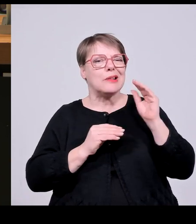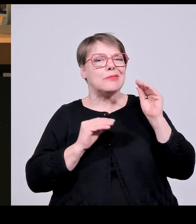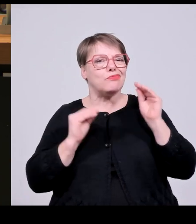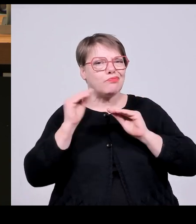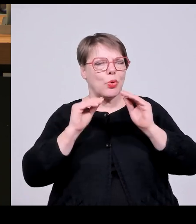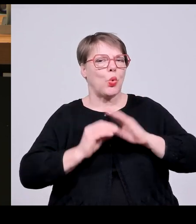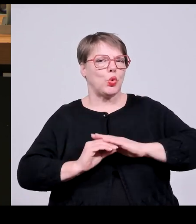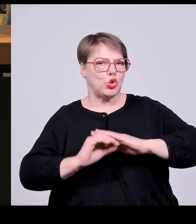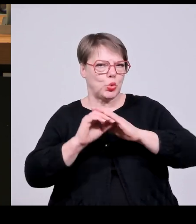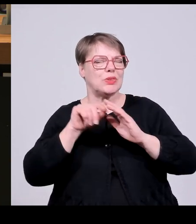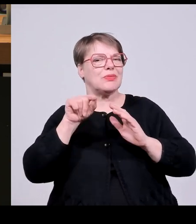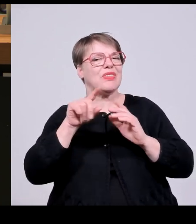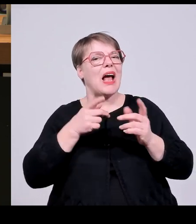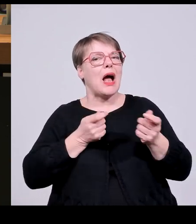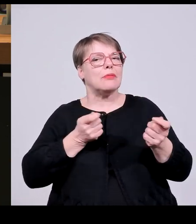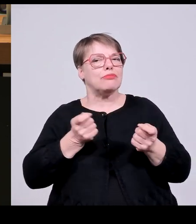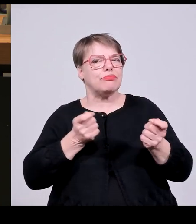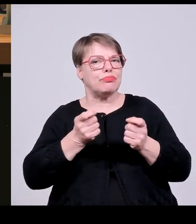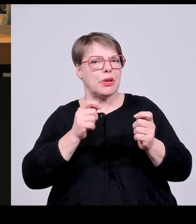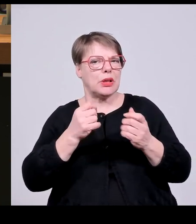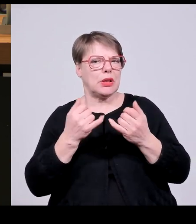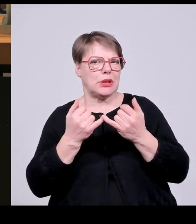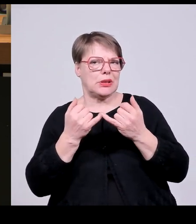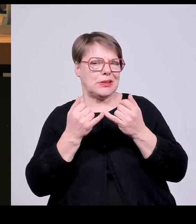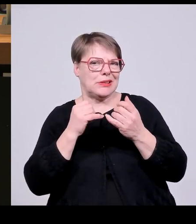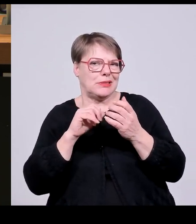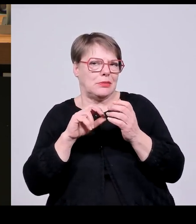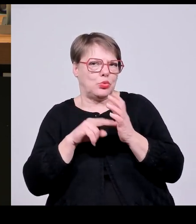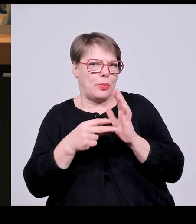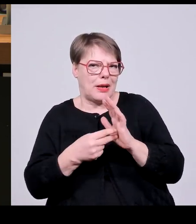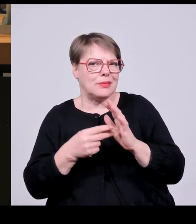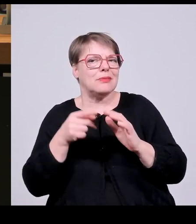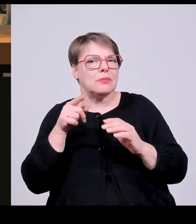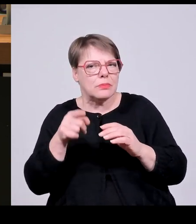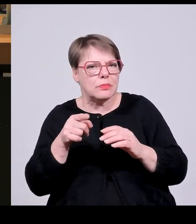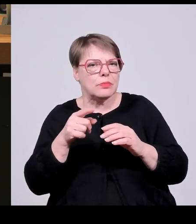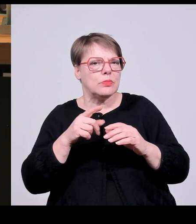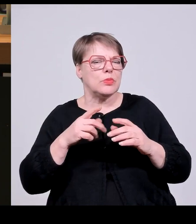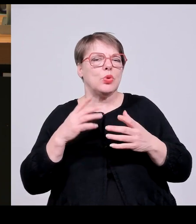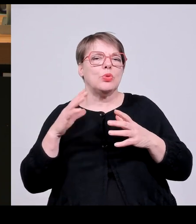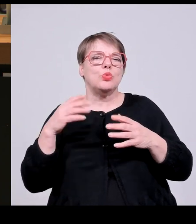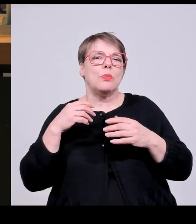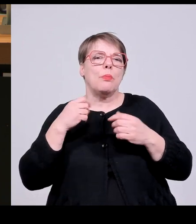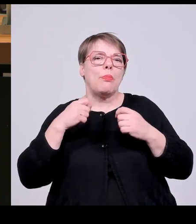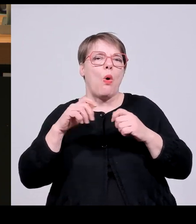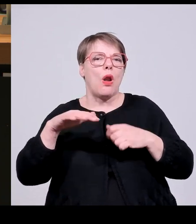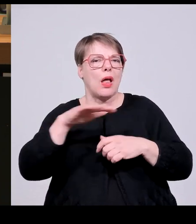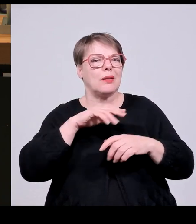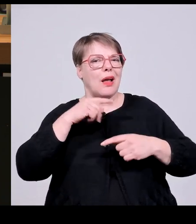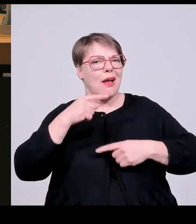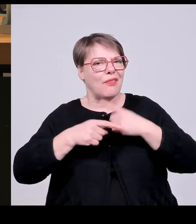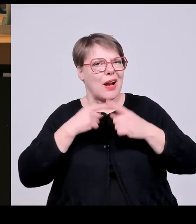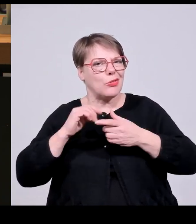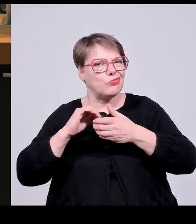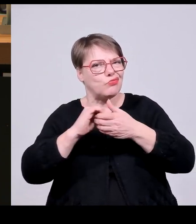Damit verbunden, ich zitiere, ist unter anderem der Aufwurf von Personal, besser abgestimmte Verkehrsplanung, Beschleunigung von Bebauungsplänen,